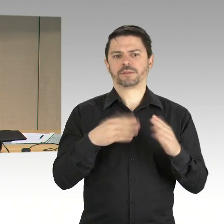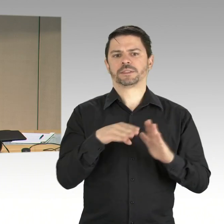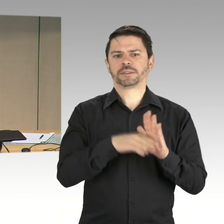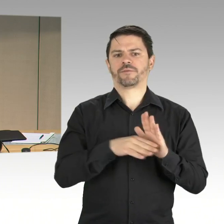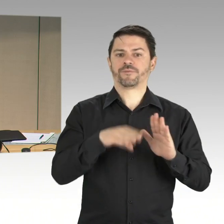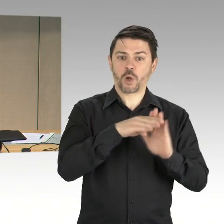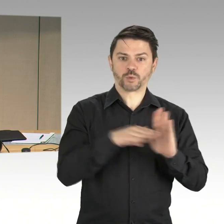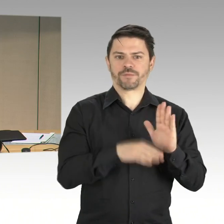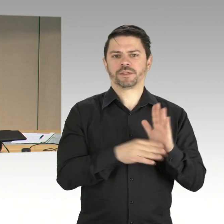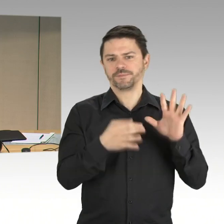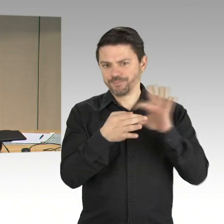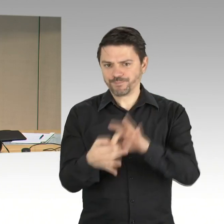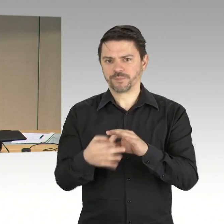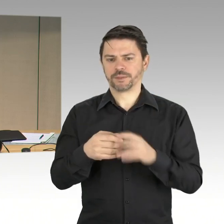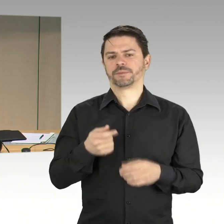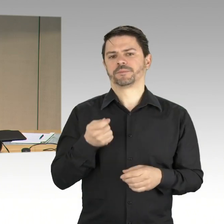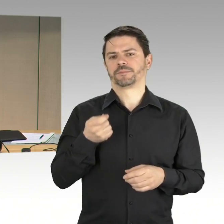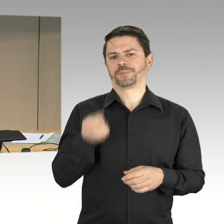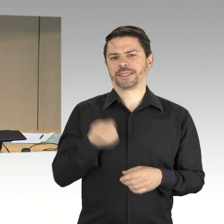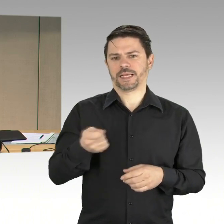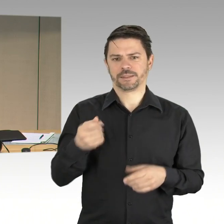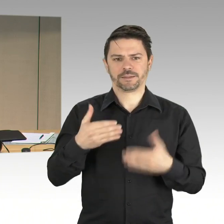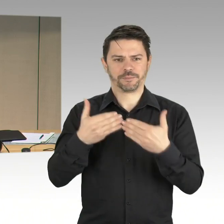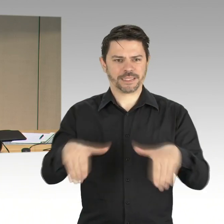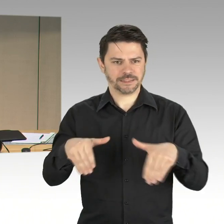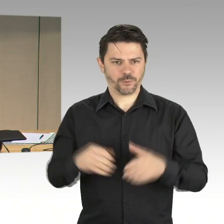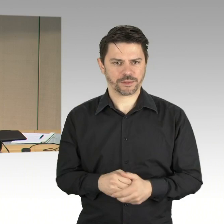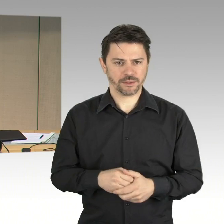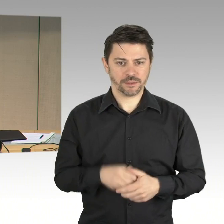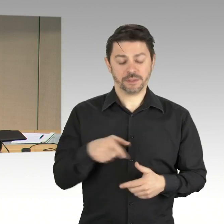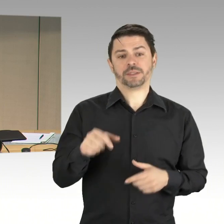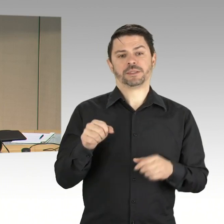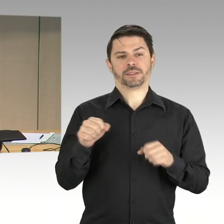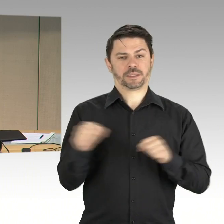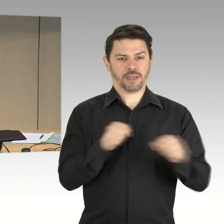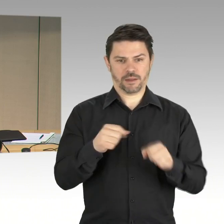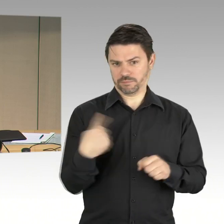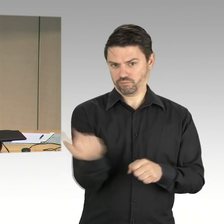Für die Beratungen steht den Fraktionen jeweils eine Redezeit von bis zu 15 Minuten zur Verfügung.